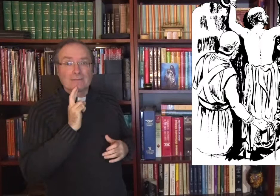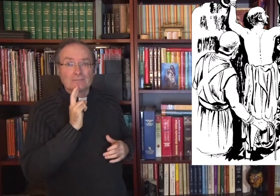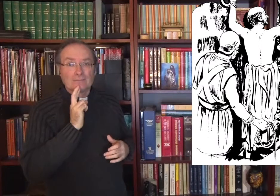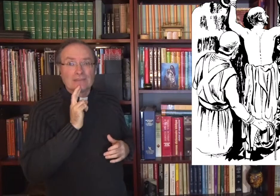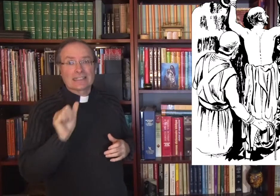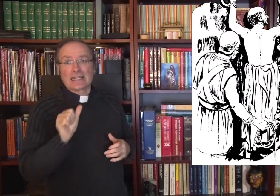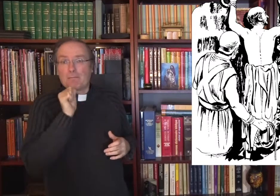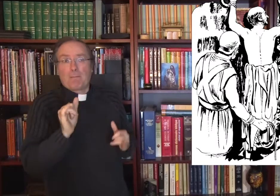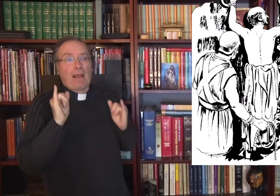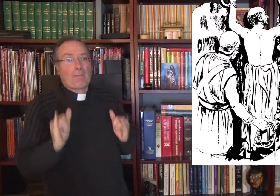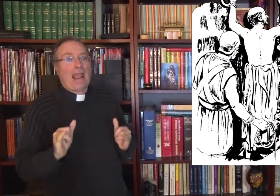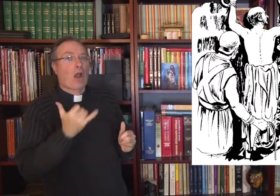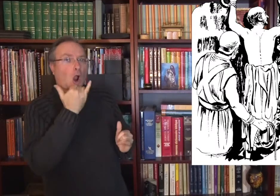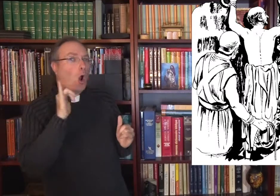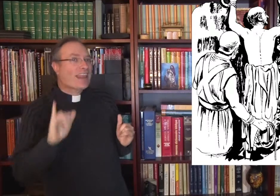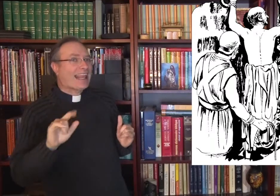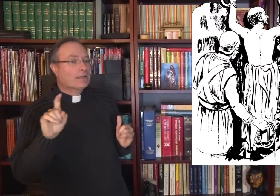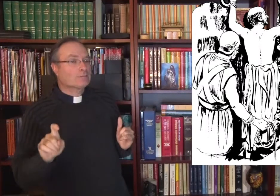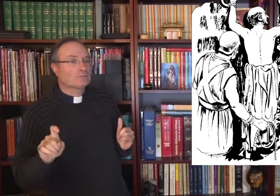qui n’est pas même condamné?»